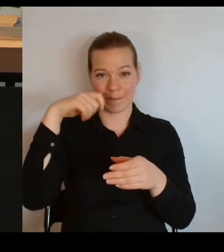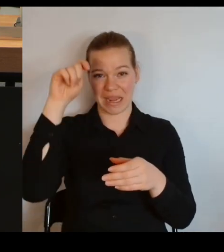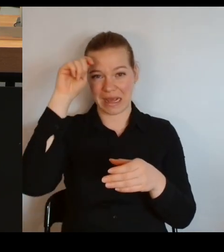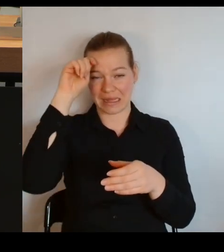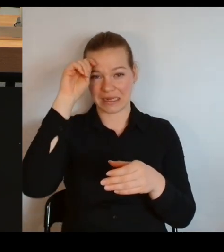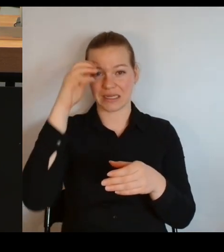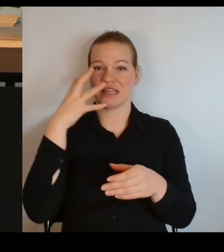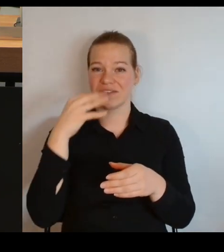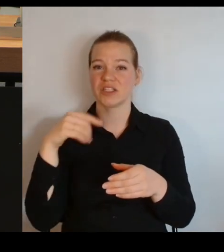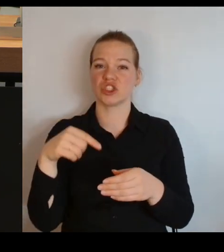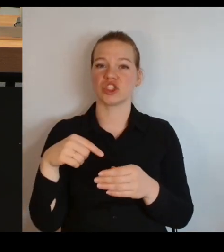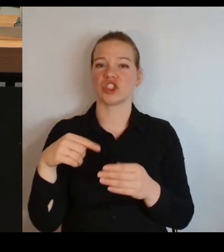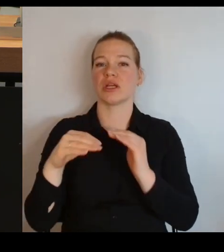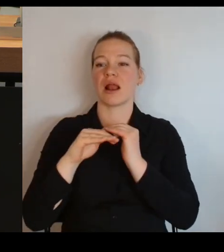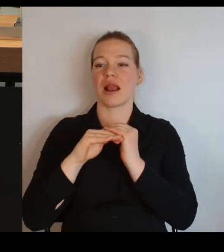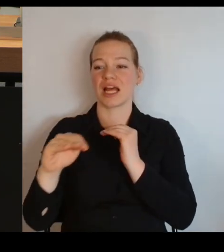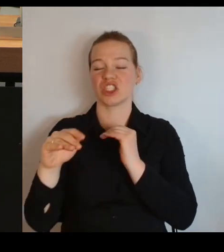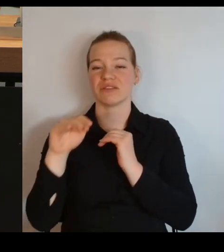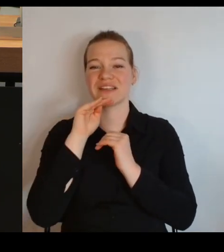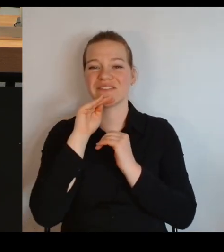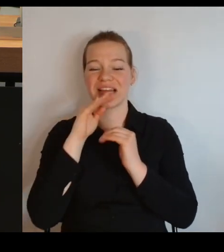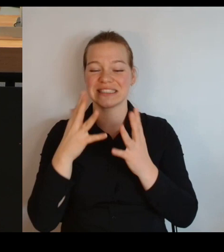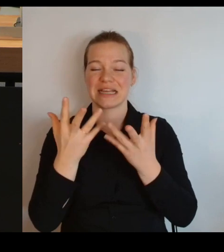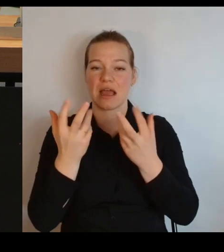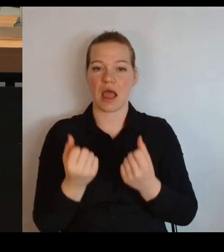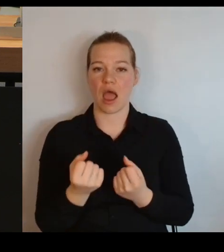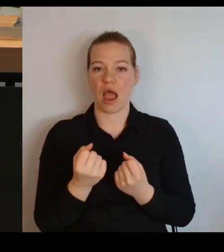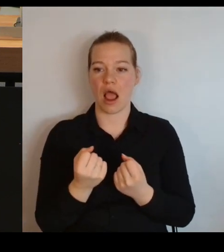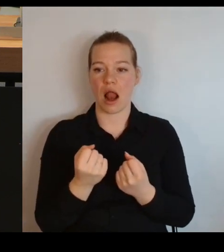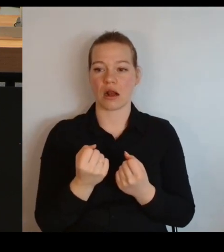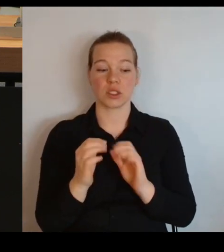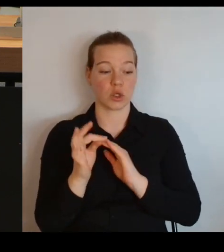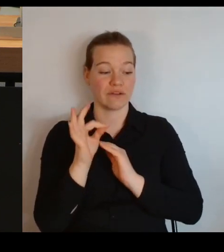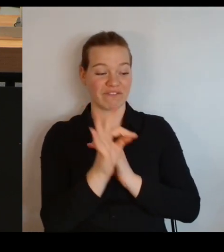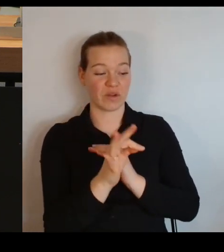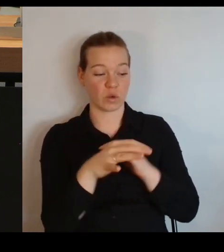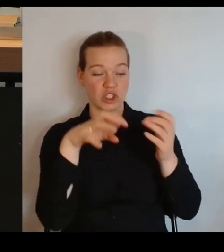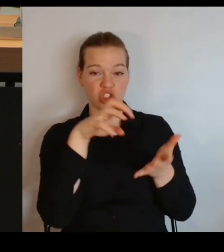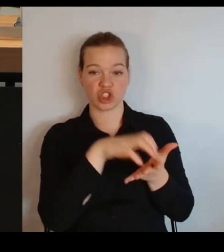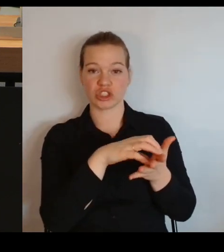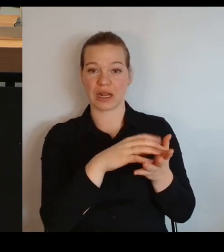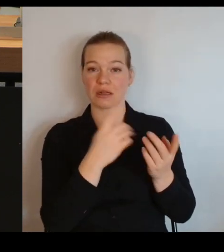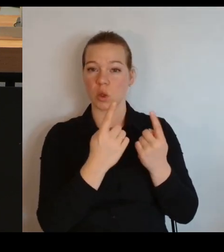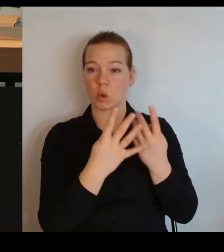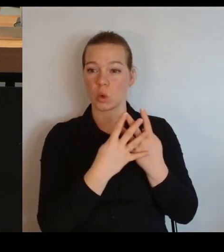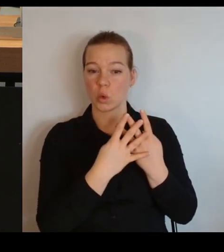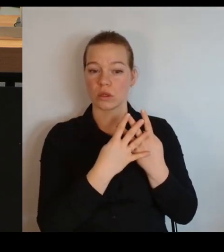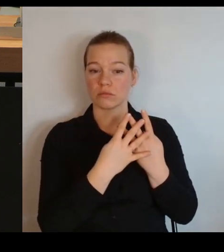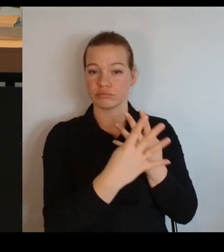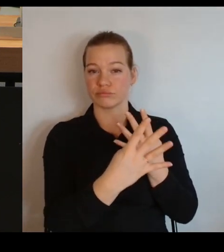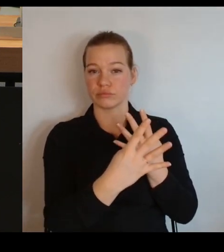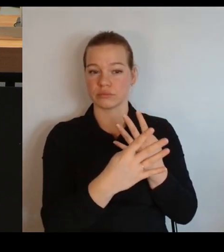zu gehen. Berlin muss zur Schwammstadt werden. Da habe ich mir gedacht, das liest sich erst mal gut, Finde ich super.